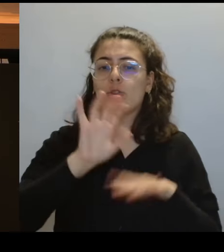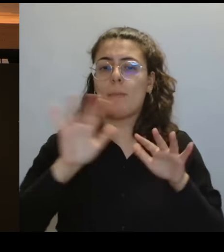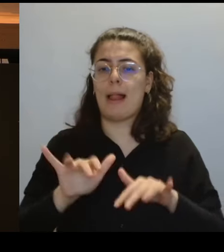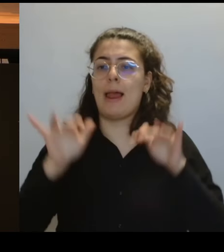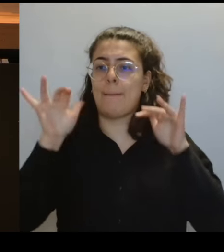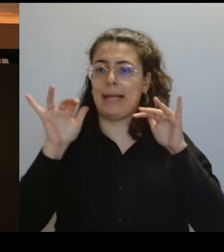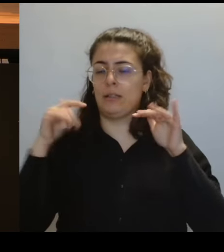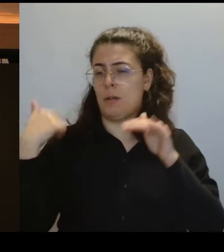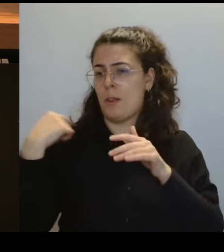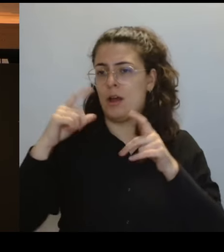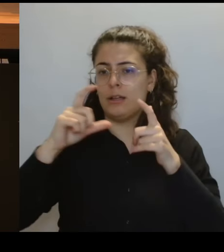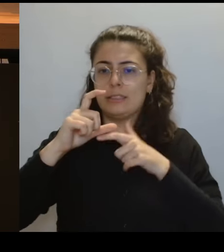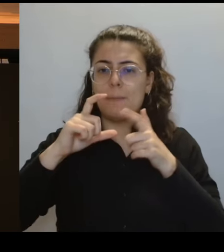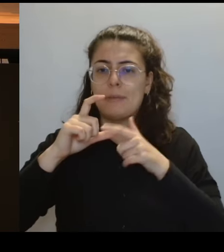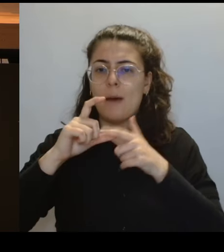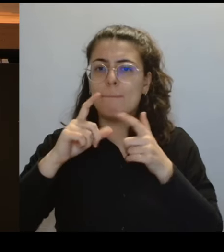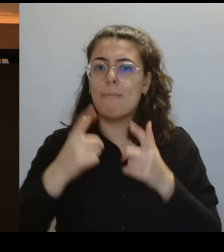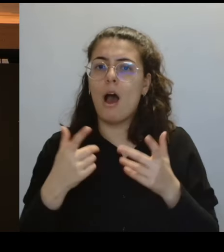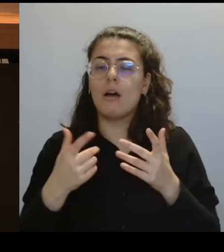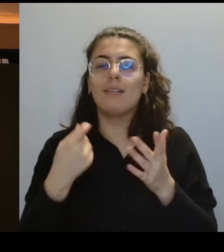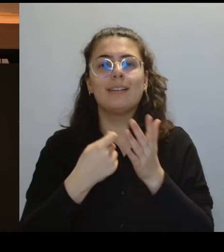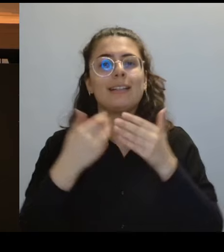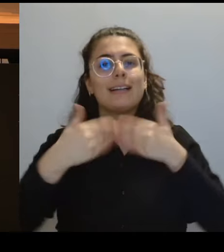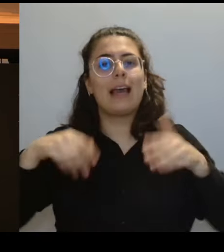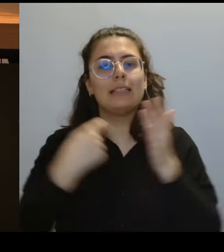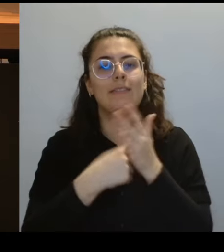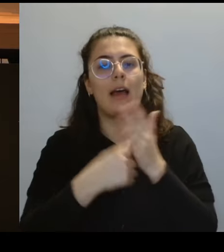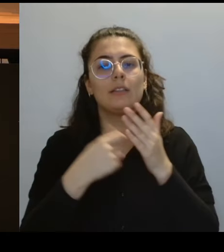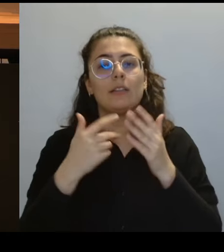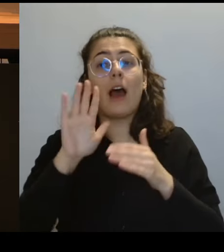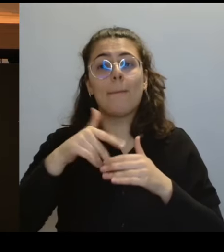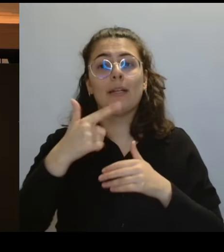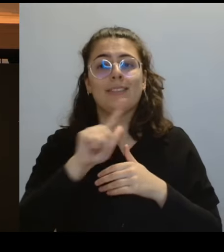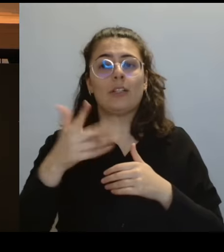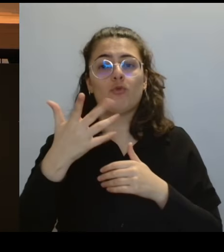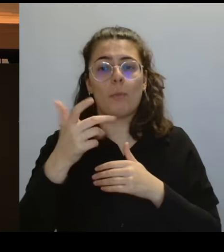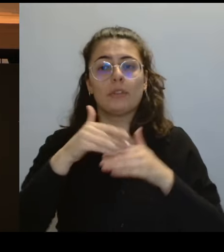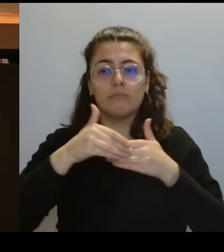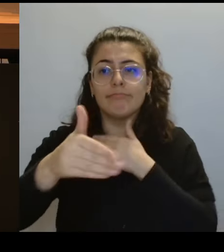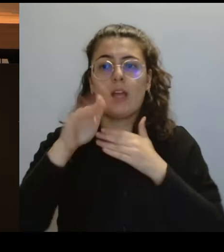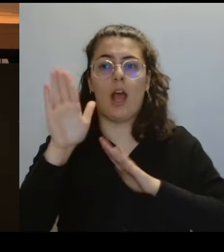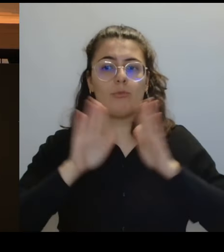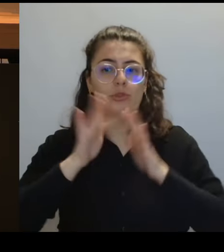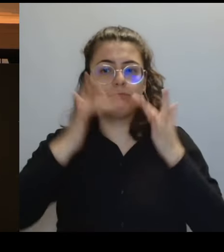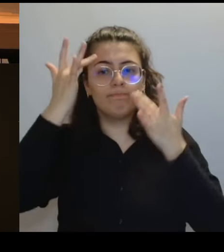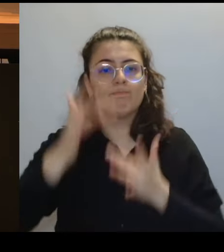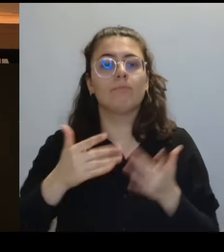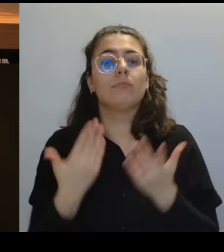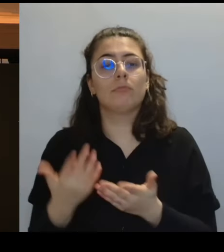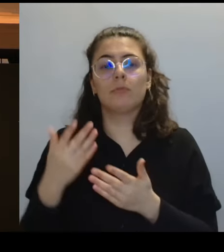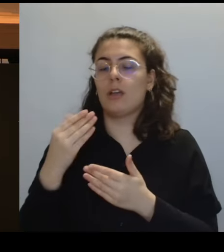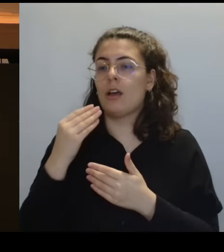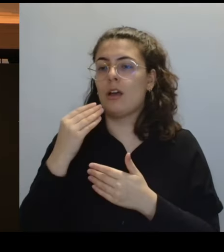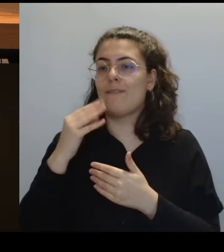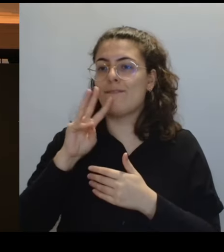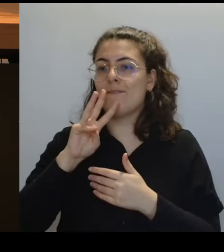strengere Grenzwerte ab 2035 gestimmt und sich dabei den Empfehlungen des der Weltgesundheitsorganisation